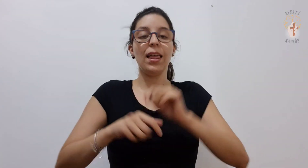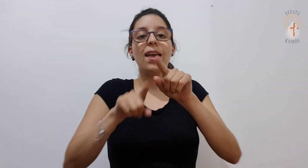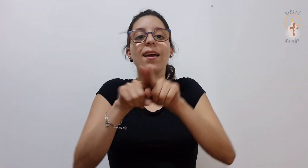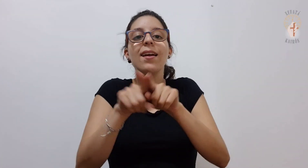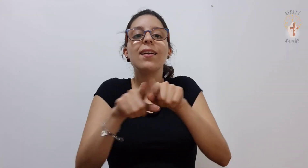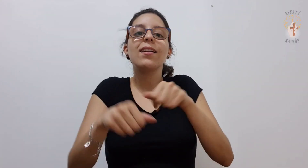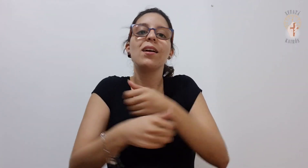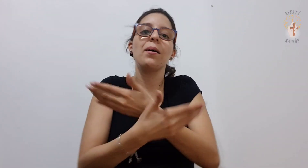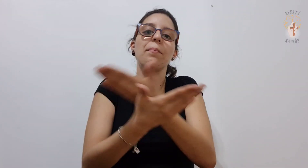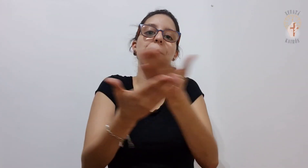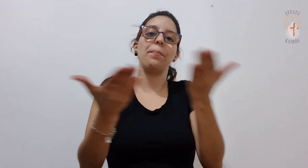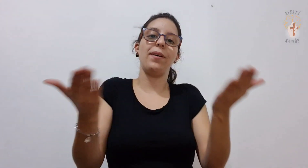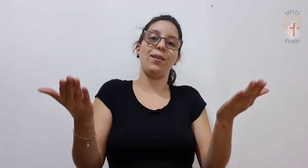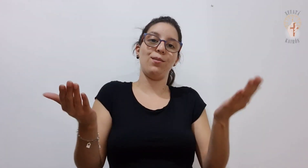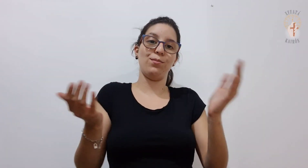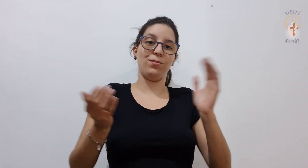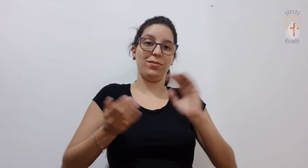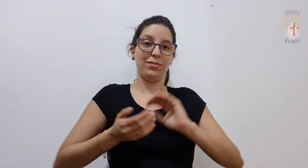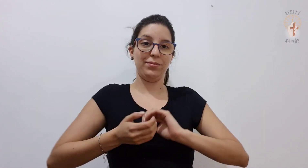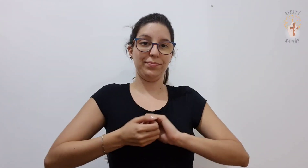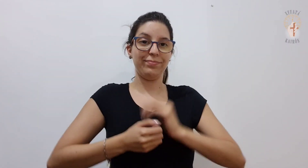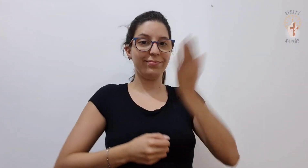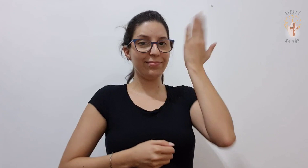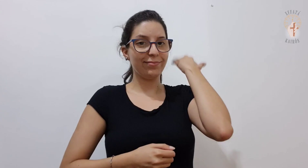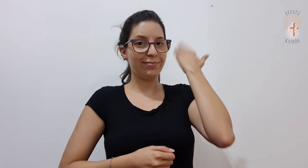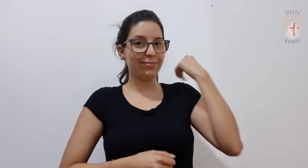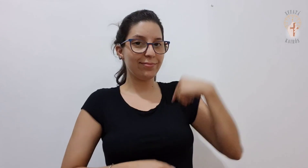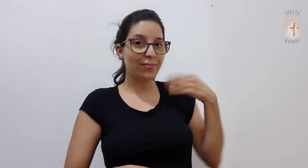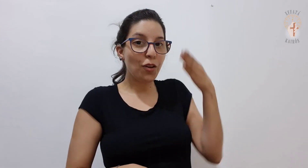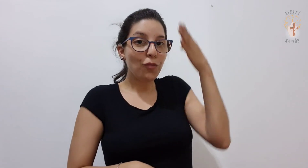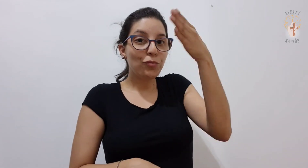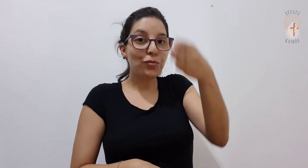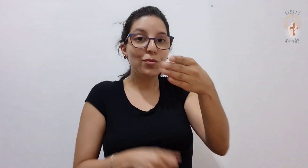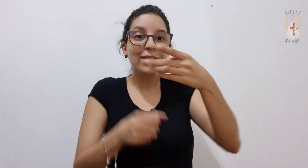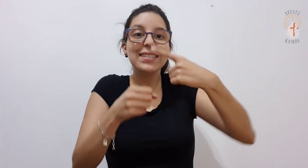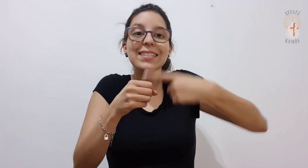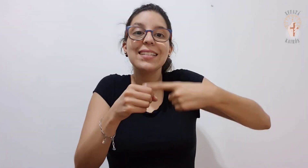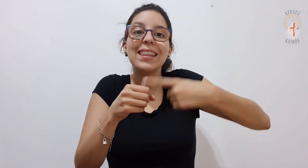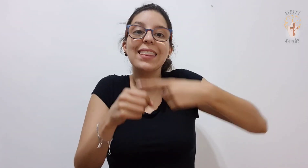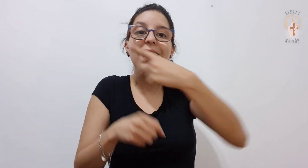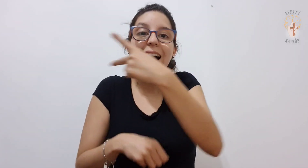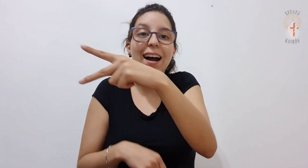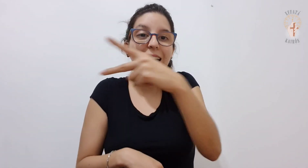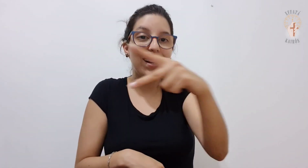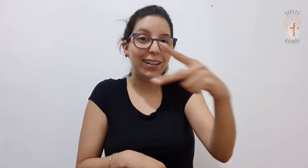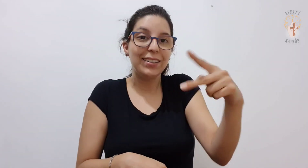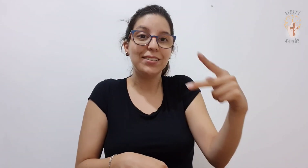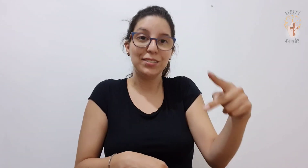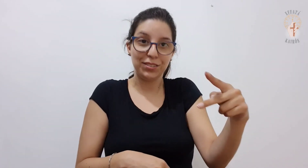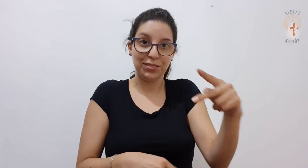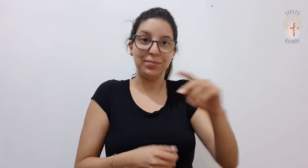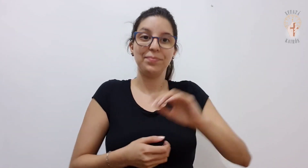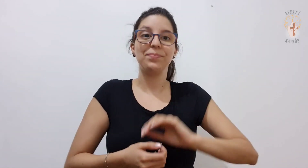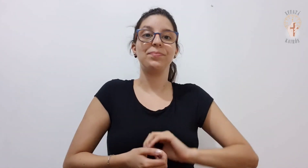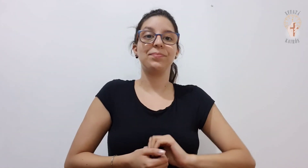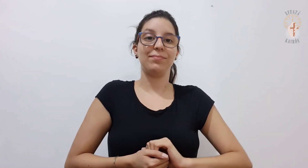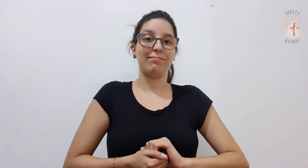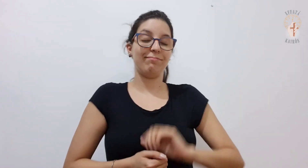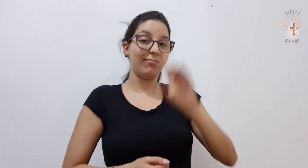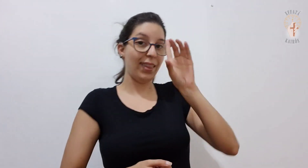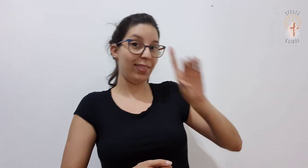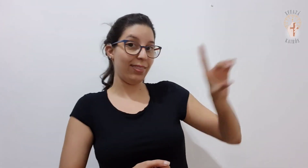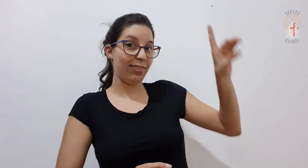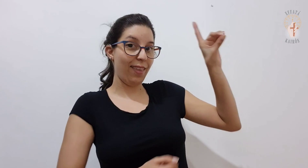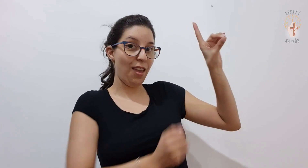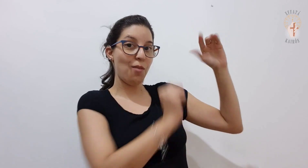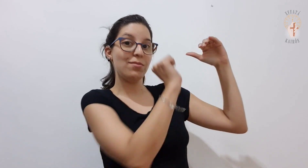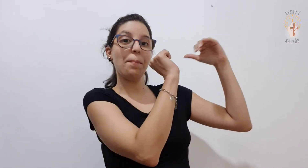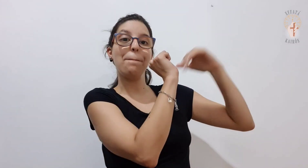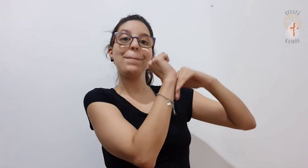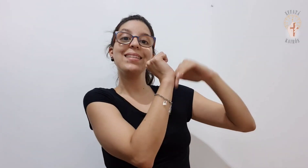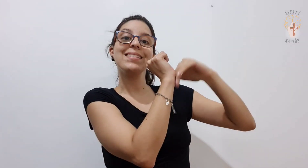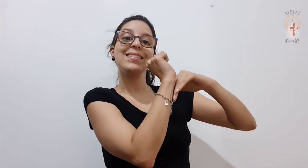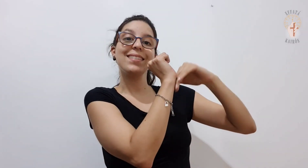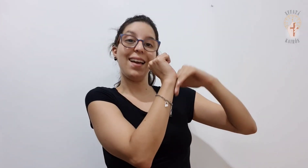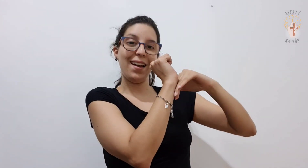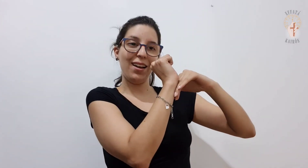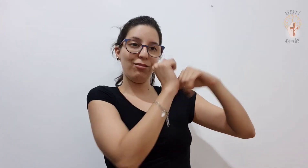1Cor 2,1 - Irmãos, quando fui à vossa cidade anunciar-vos o mistério de Deus,